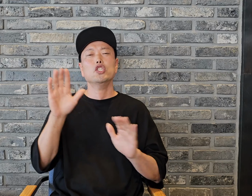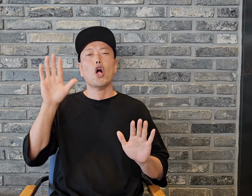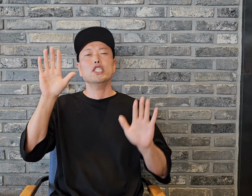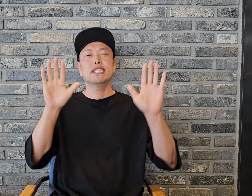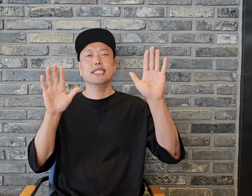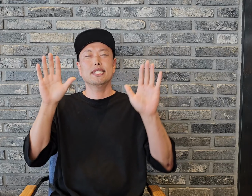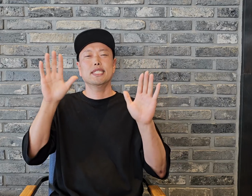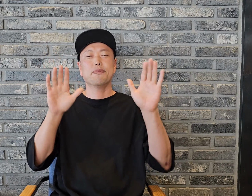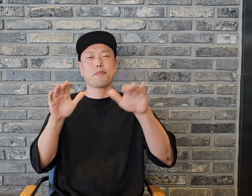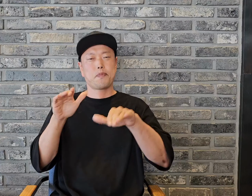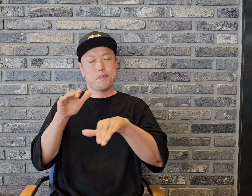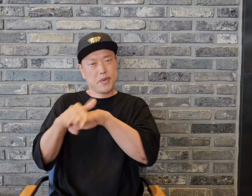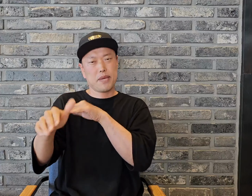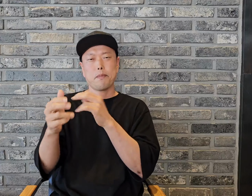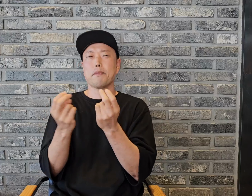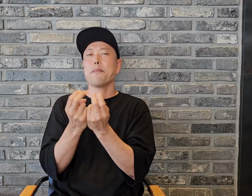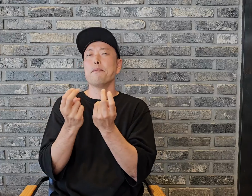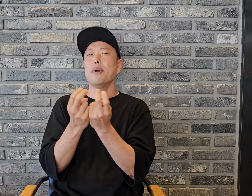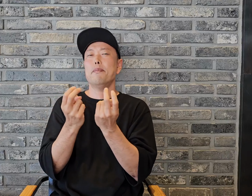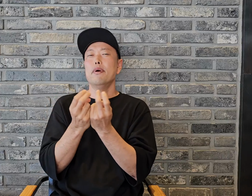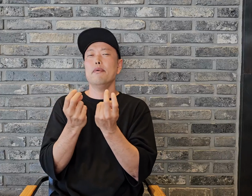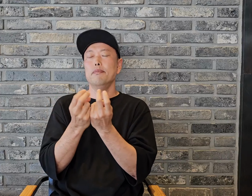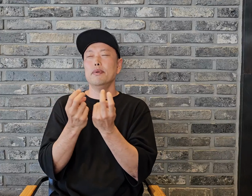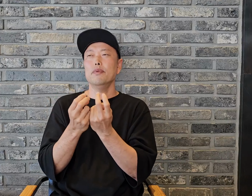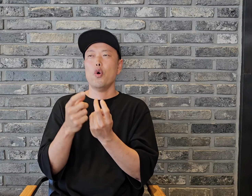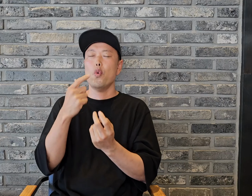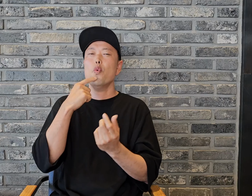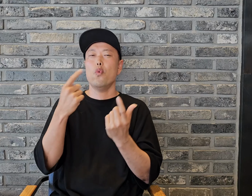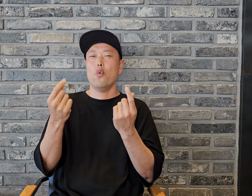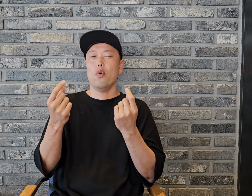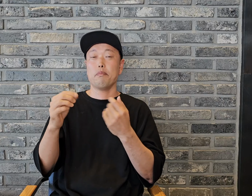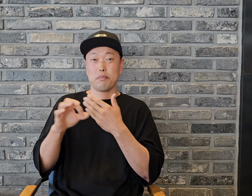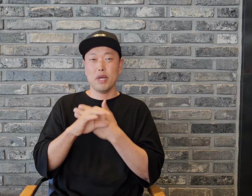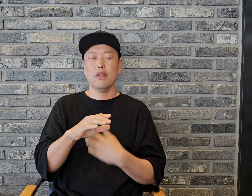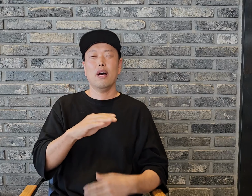Si practicas gestos y expresiones,